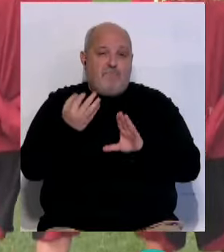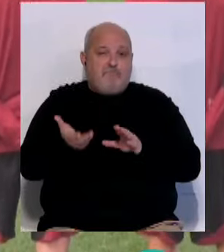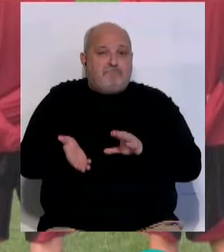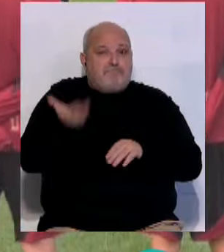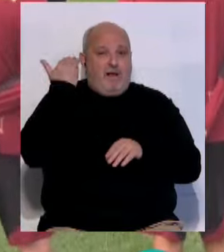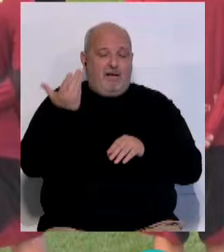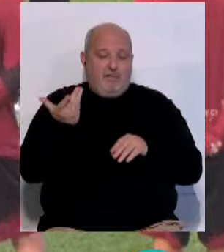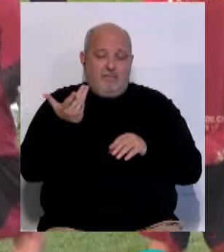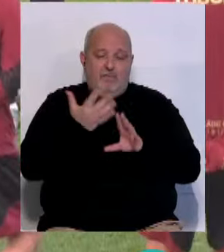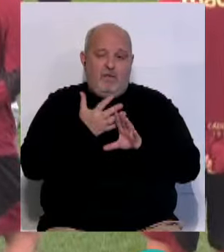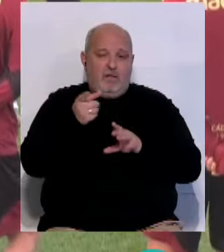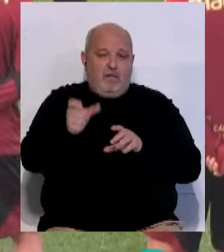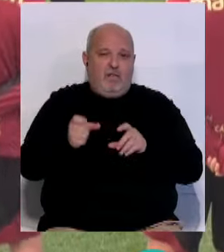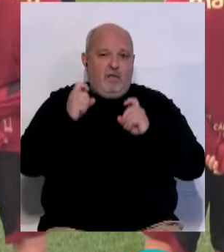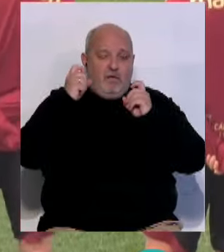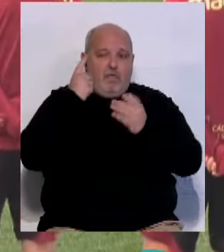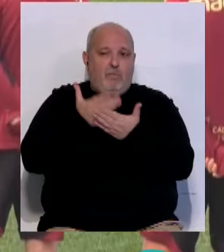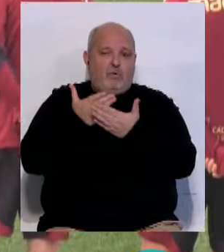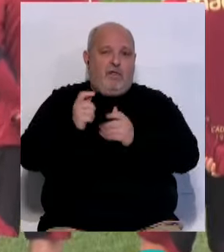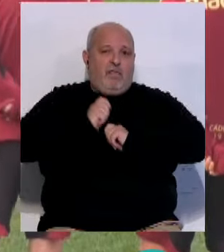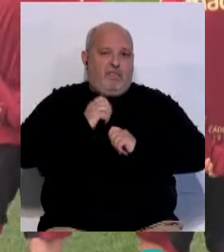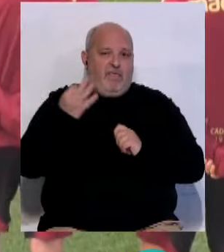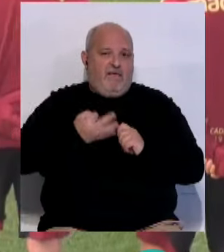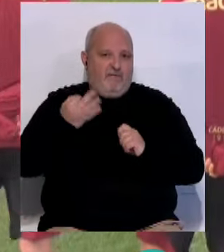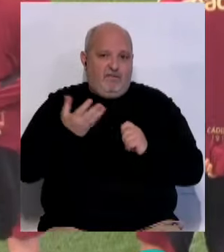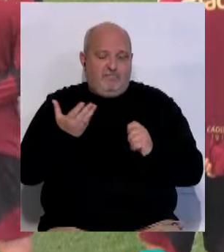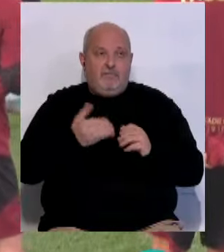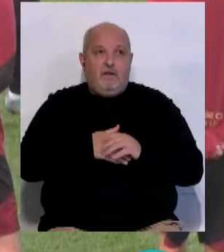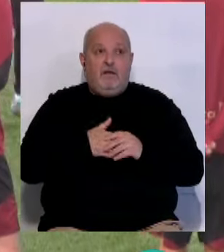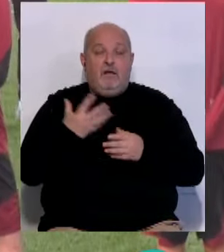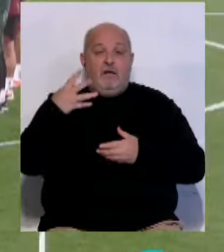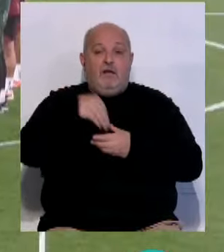jugadores tienen que que demostrarla está claro que con con la incorporación del mejor Escalante